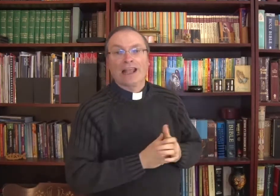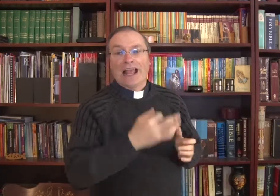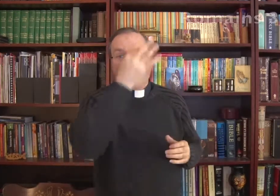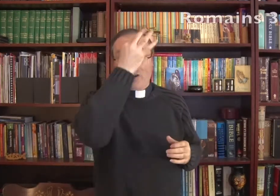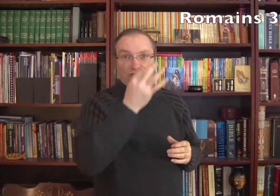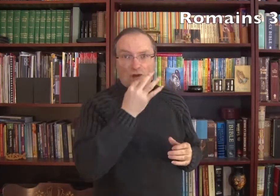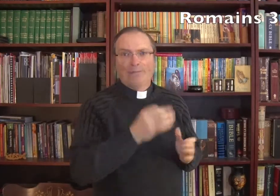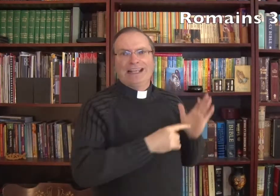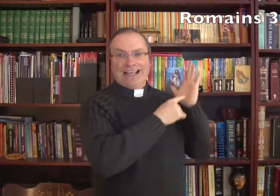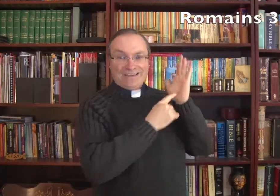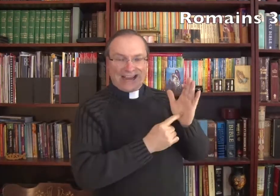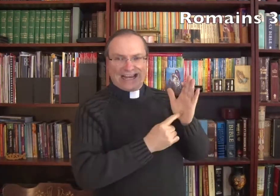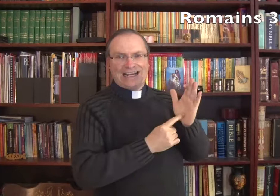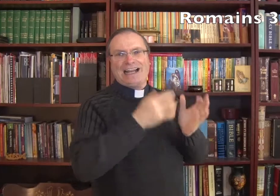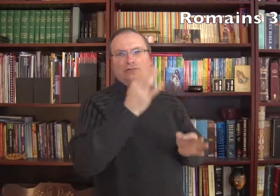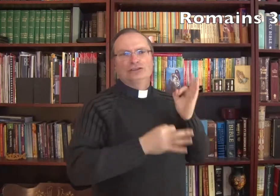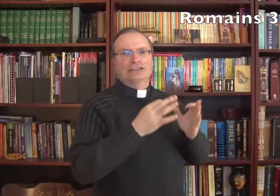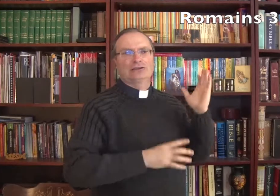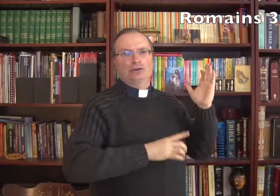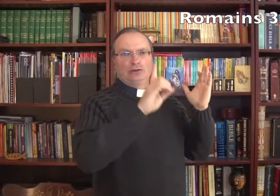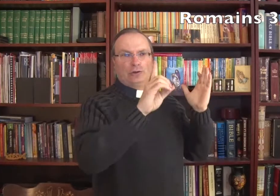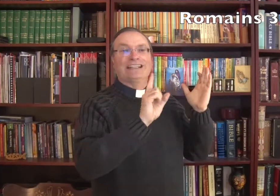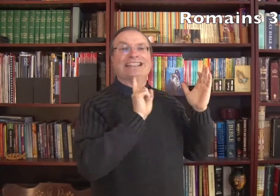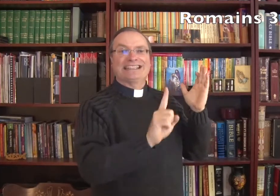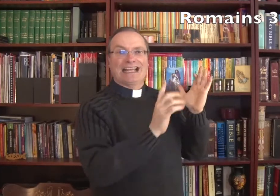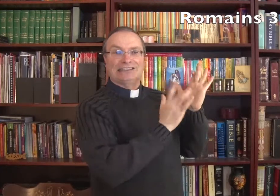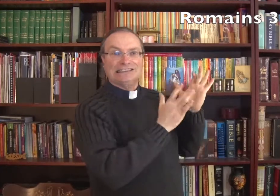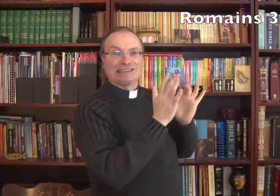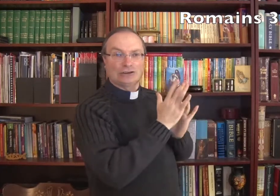La foi révèle la justice de Dieu qui est Jésus